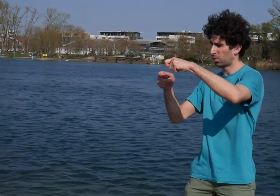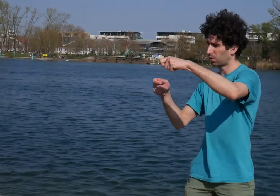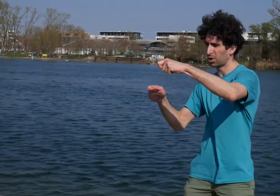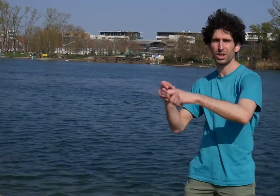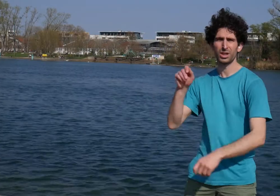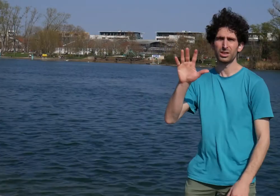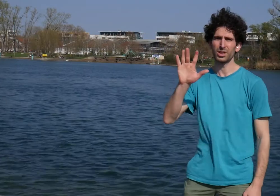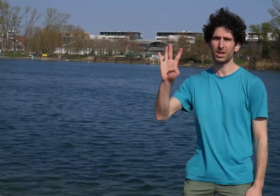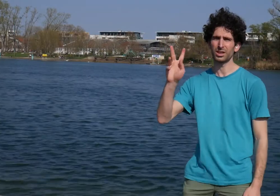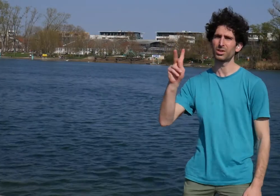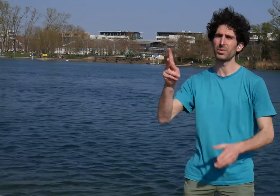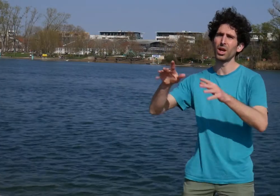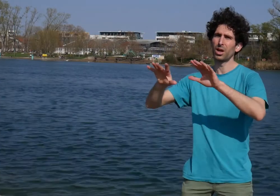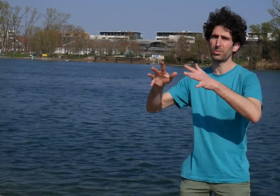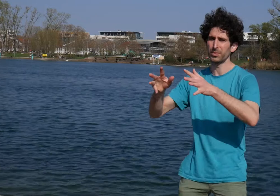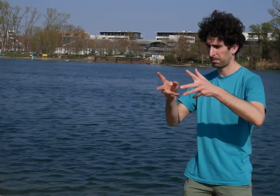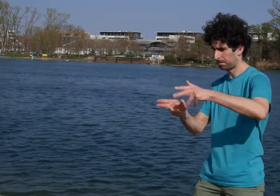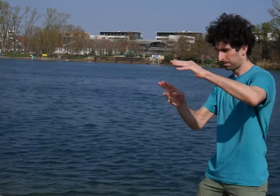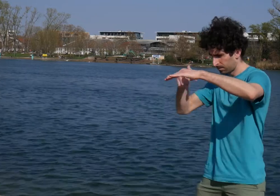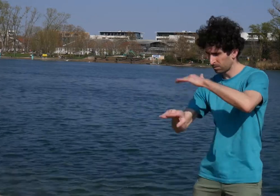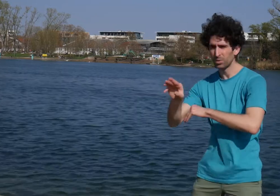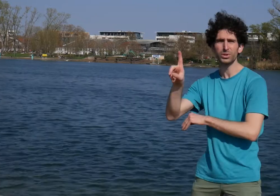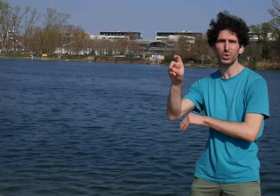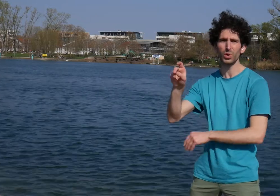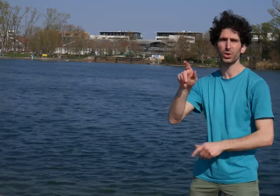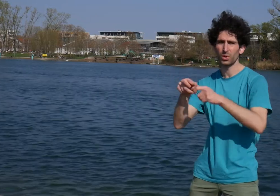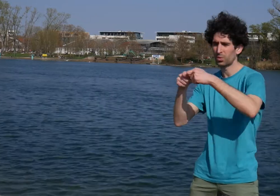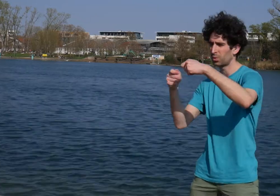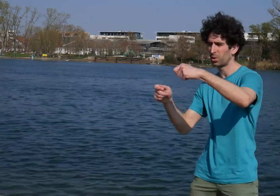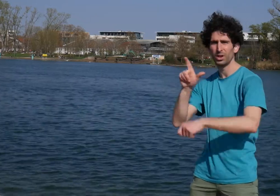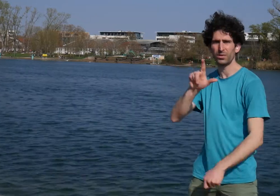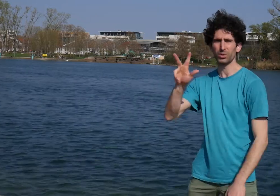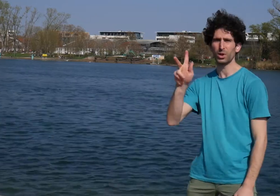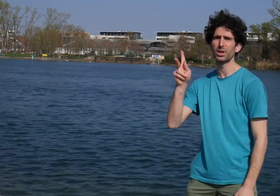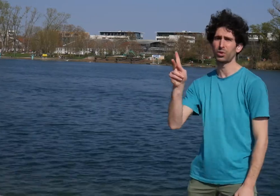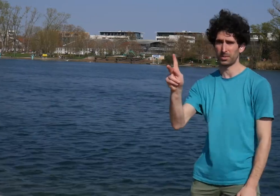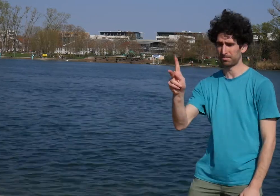Il est long de 54 km environ. La section sous-marine mesure 23 km.